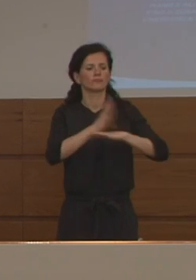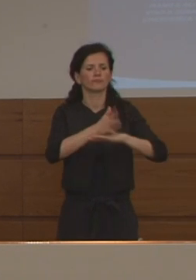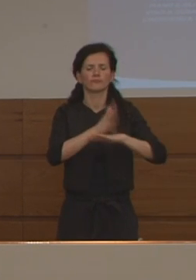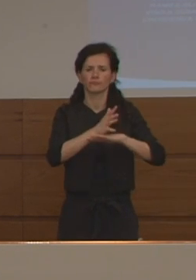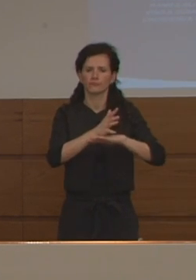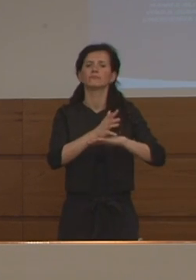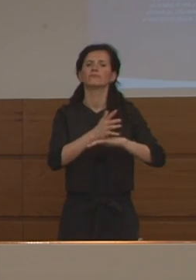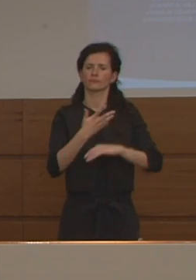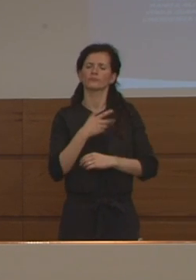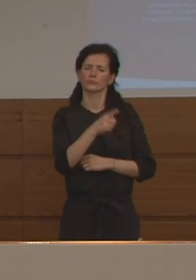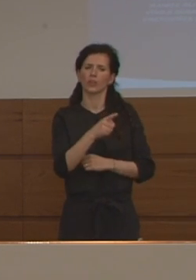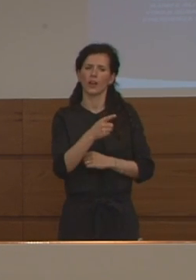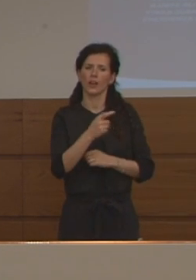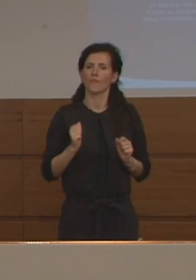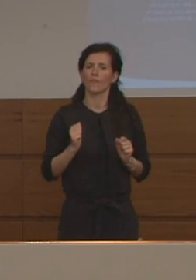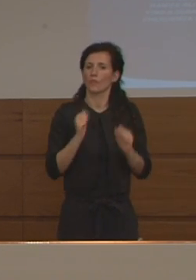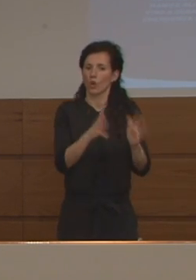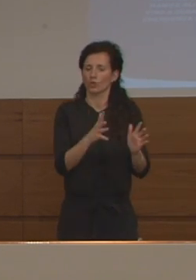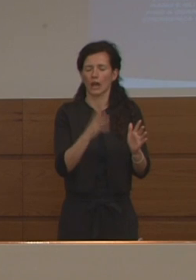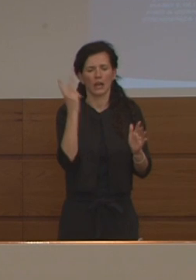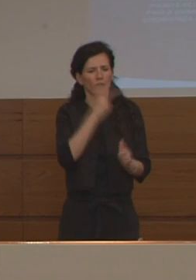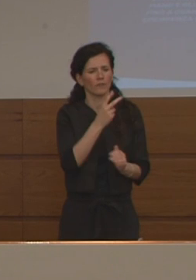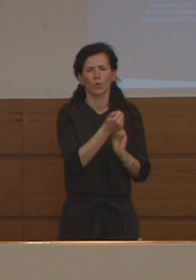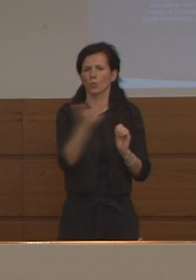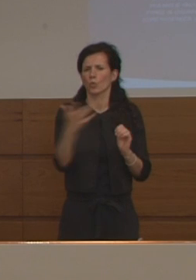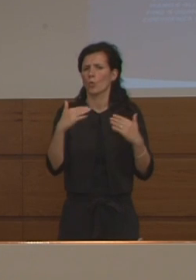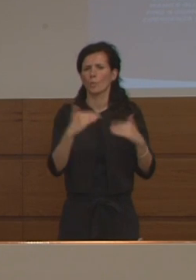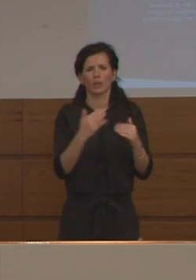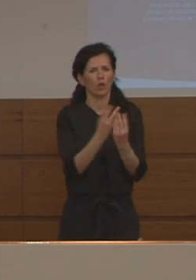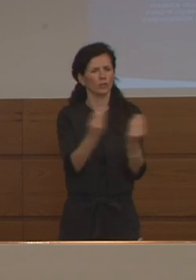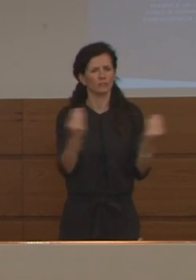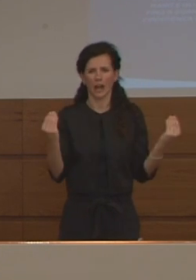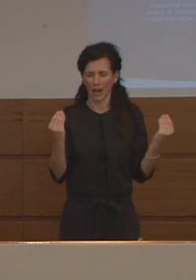numero straordinario, eccezionale dei nostri volontari, delle volontarie che